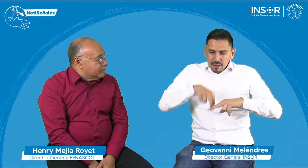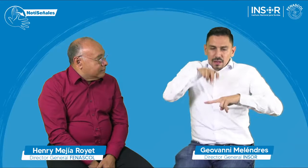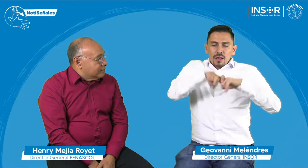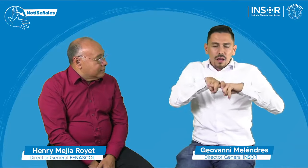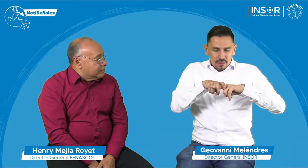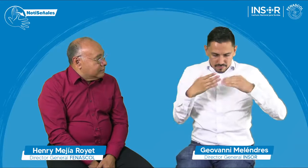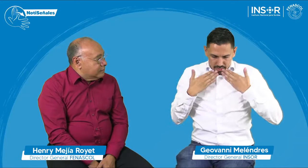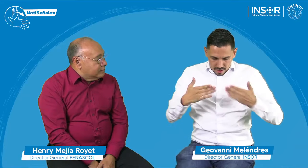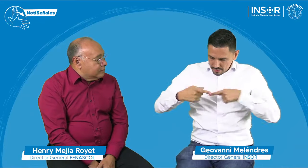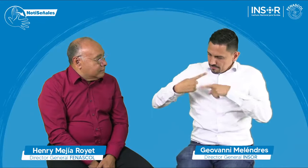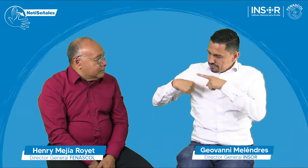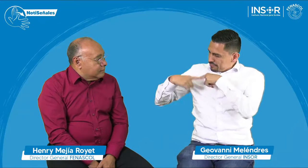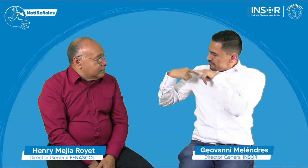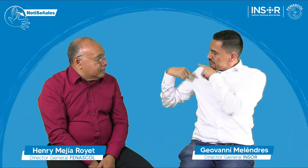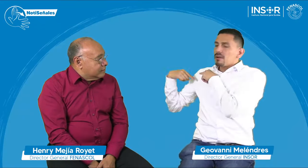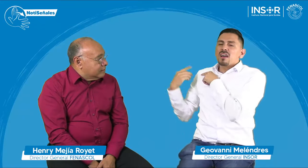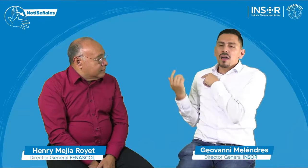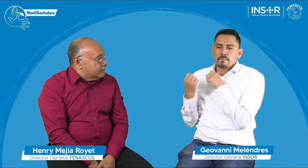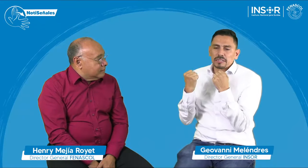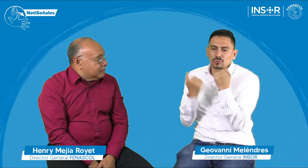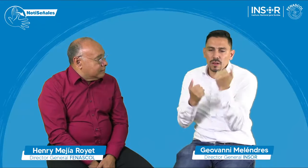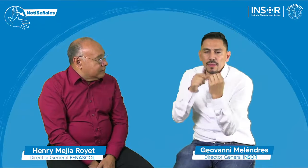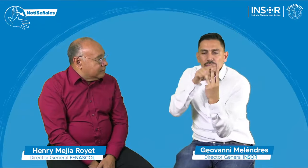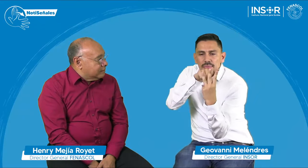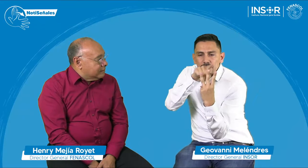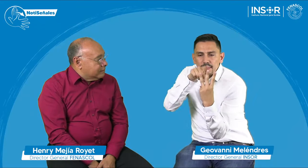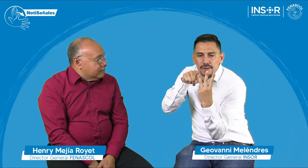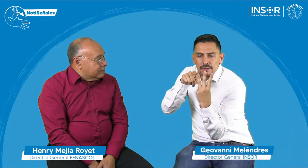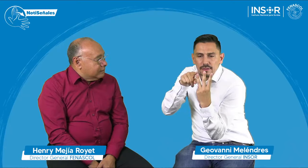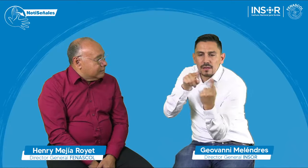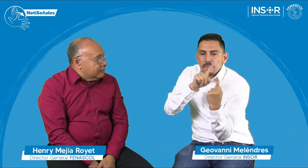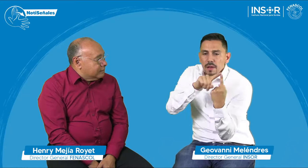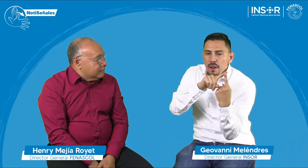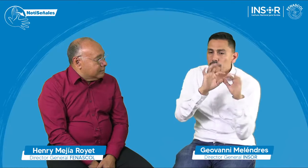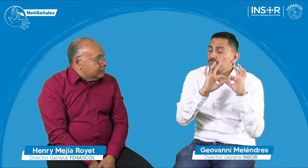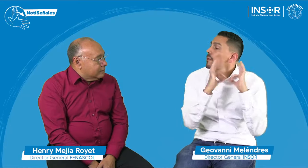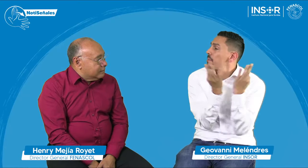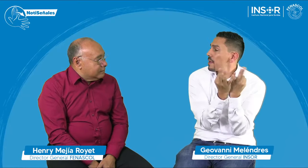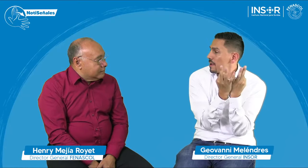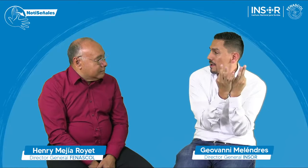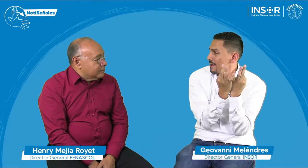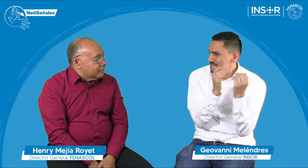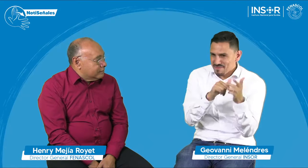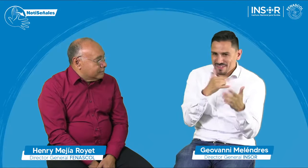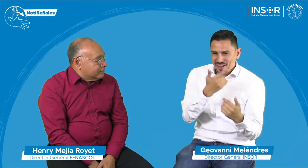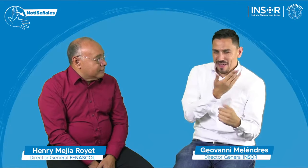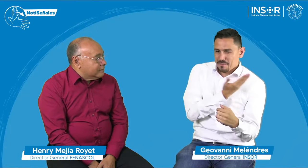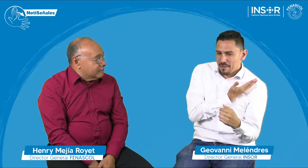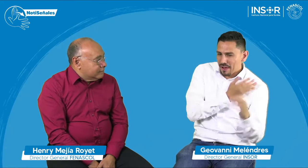ya para acortar mi intervención. Es muy importante que bueno ahora que estoy en